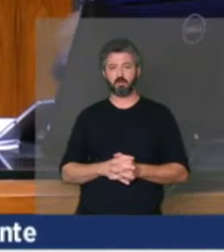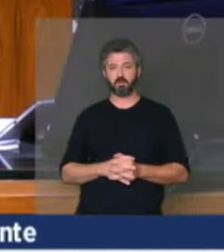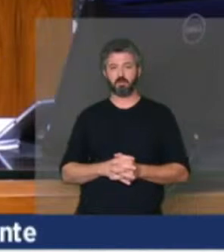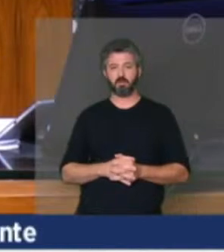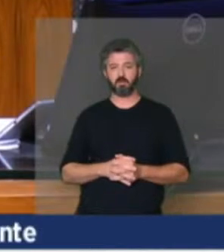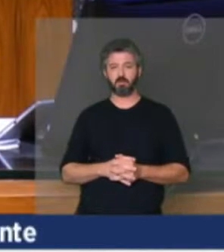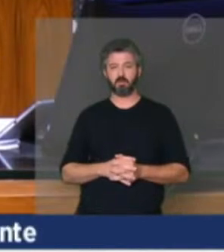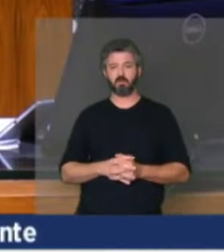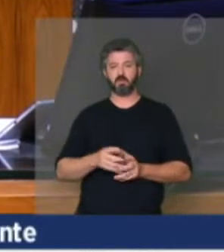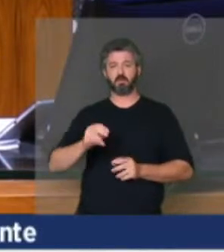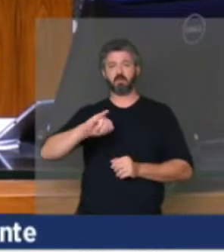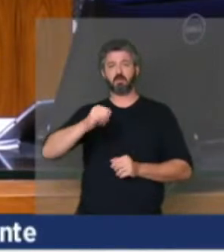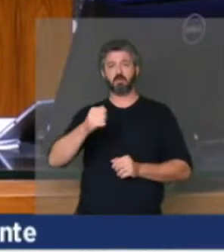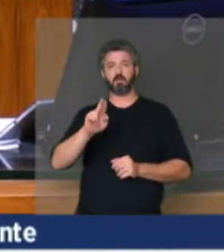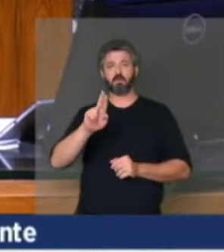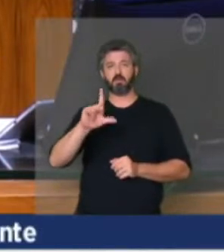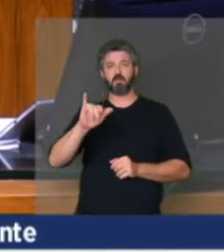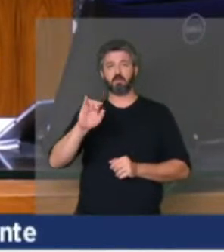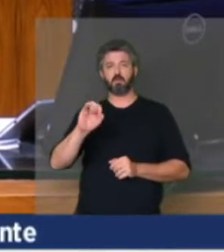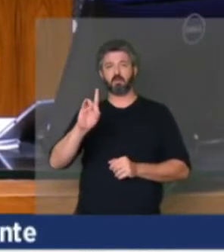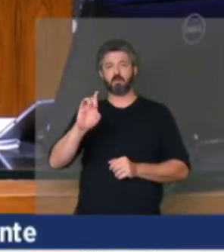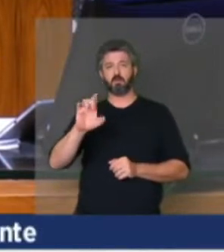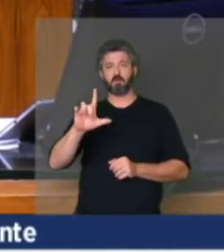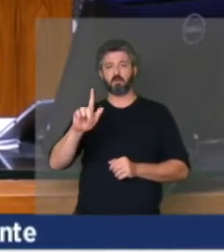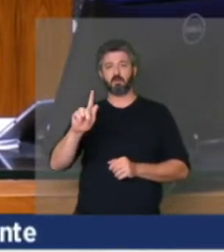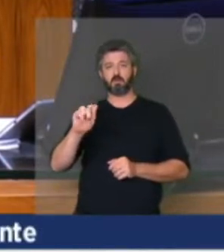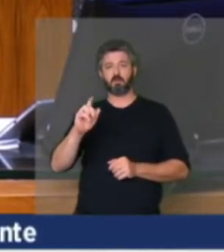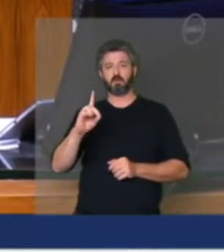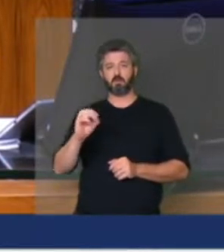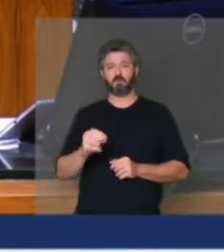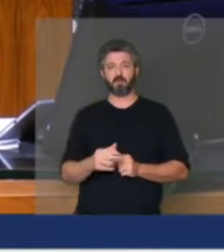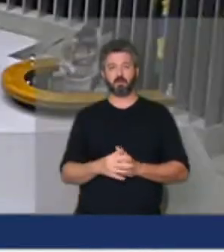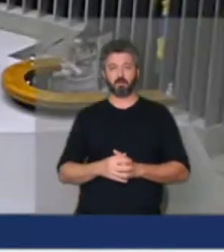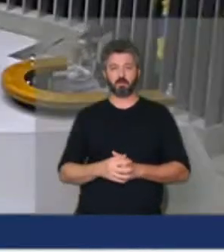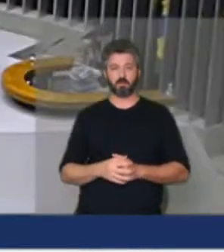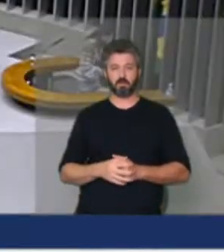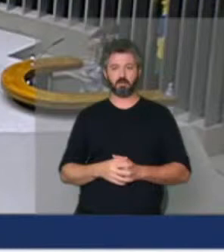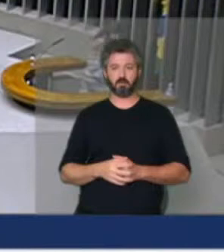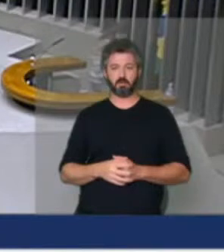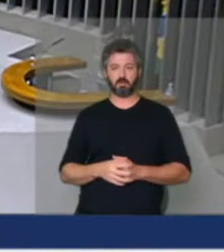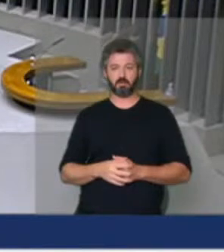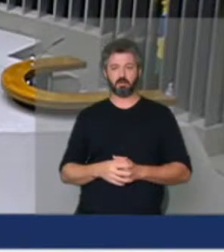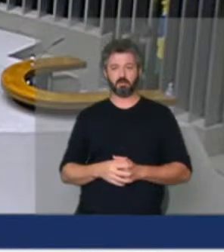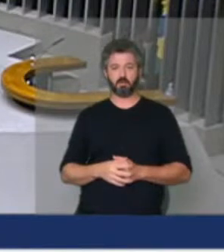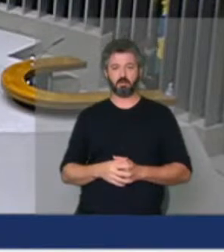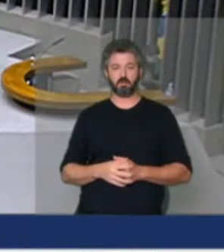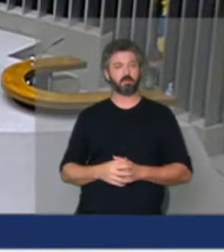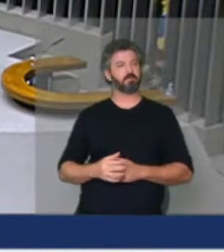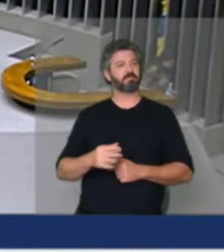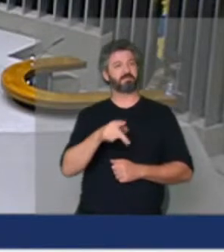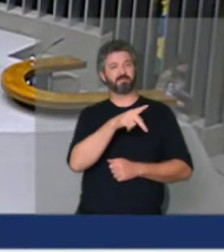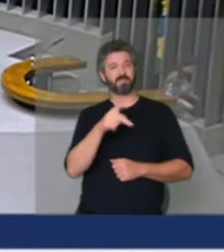FAVOR DEPUTADO JÚLIO DELGADO. -- [DEPUTADO]: ESTOU AQUI PRESIDENTE, SENHOR PRESIDENTE, SENHORAS E SENHORES PARLAMENTARES, ESSE É UM DEBATE QUE COMEÇA AGORA EU QUERO RESPEITAR A NOSSA COLEGA QUE ACABOU DE FAZER USO